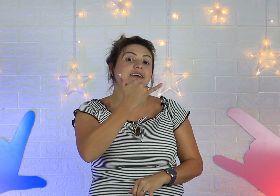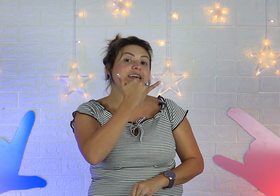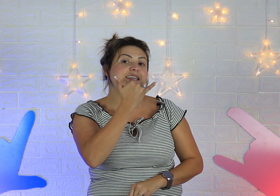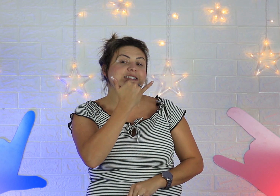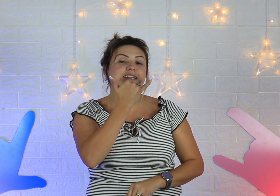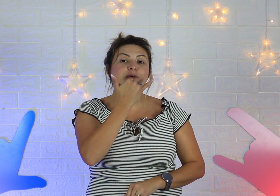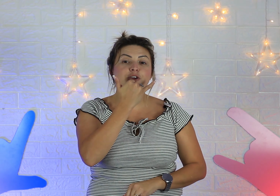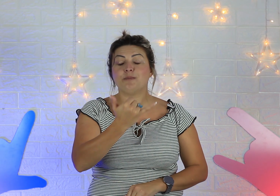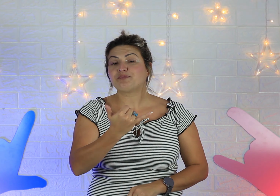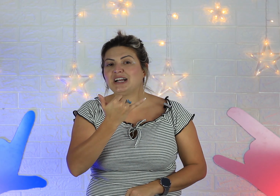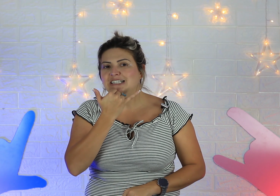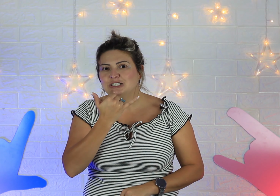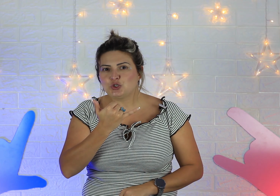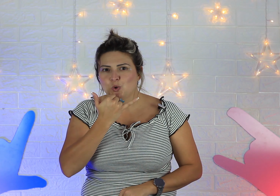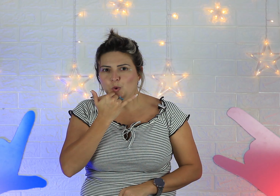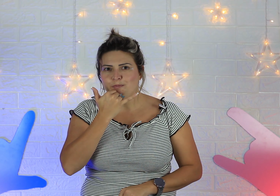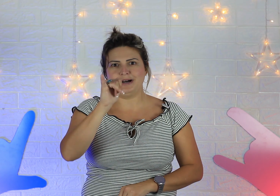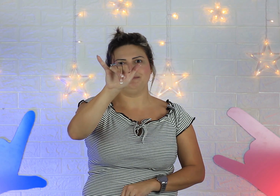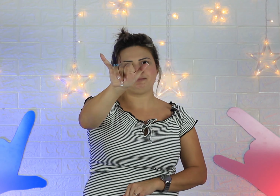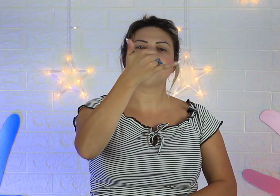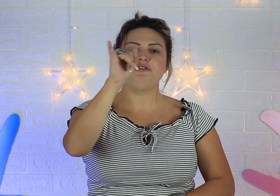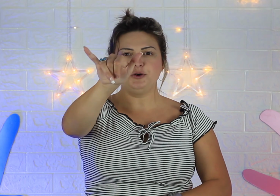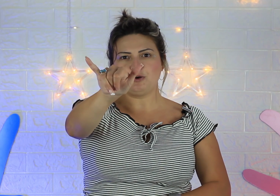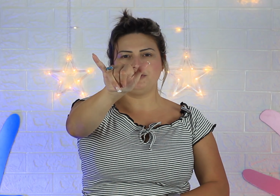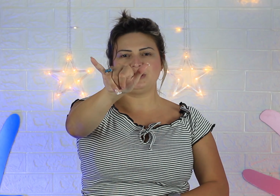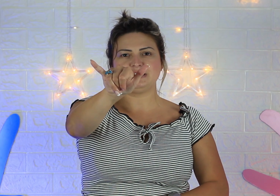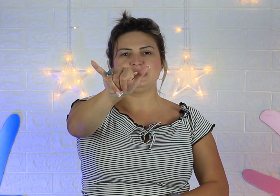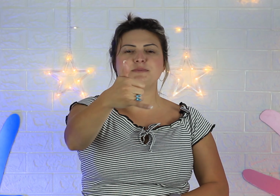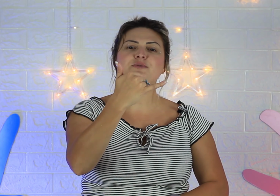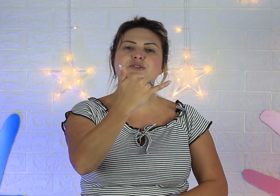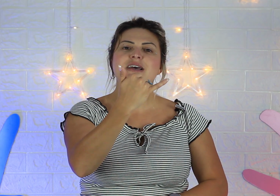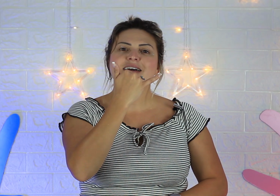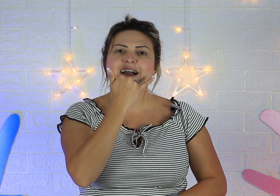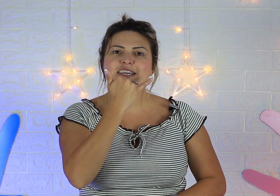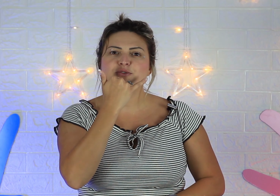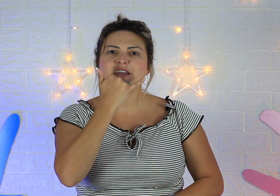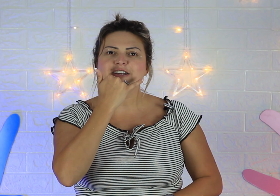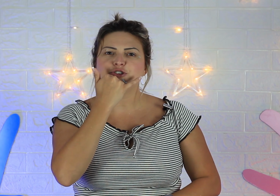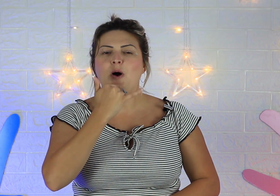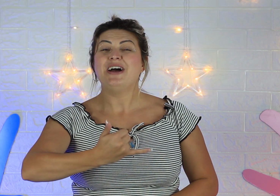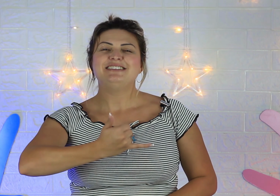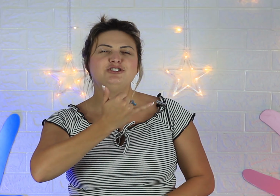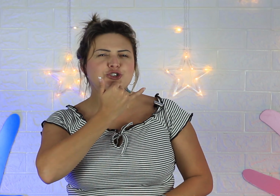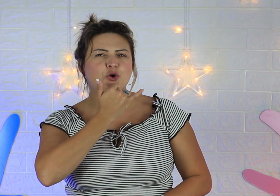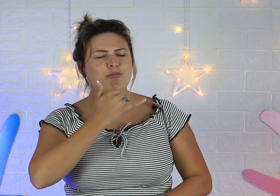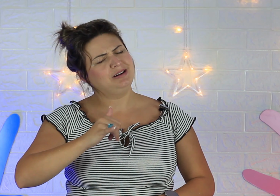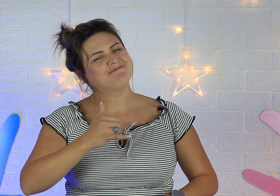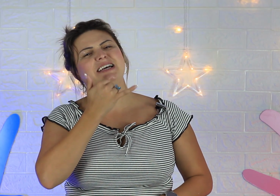pode utilizar esse sinal aqui ó desculpa viu a configuração das mãos aqui no queixo desculpa